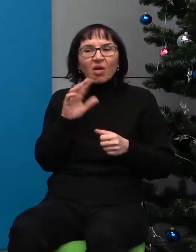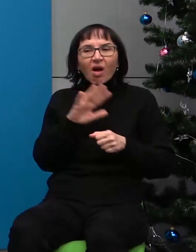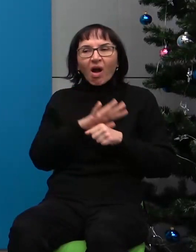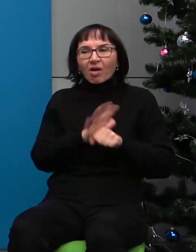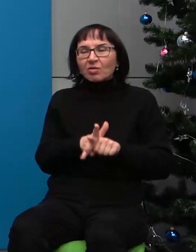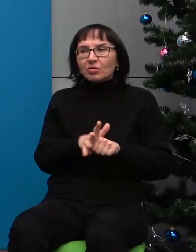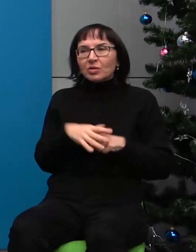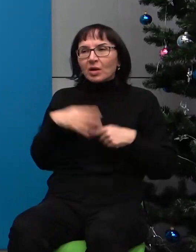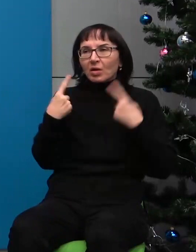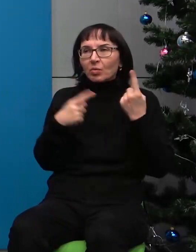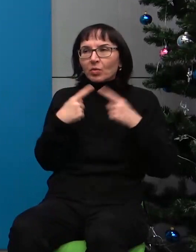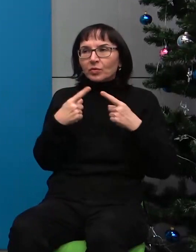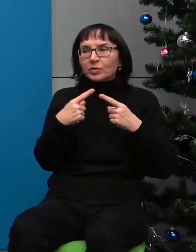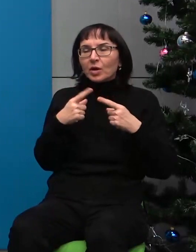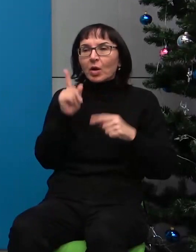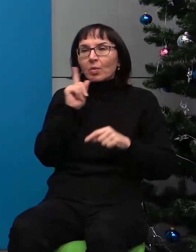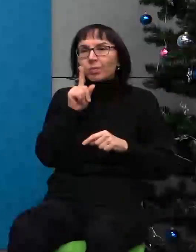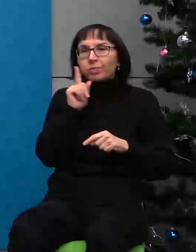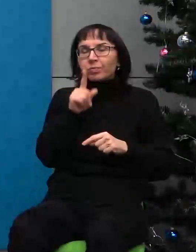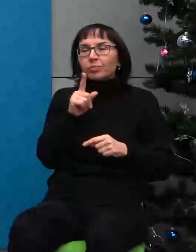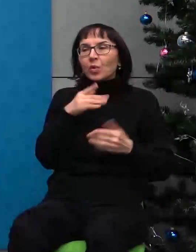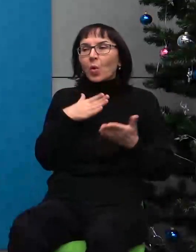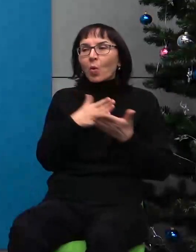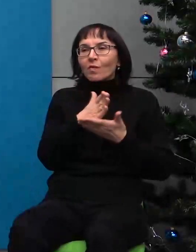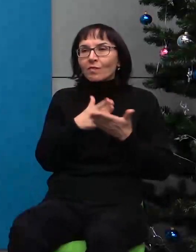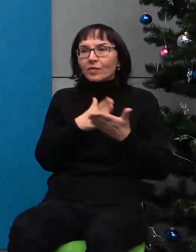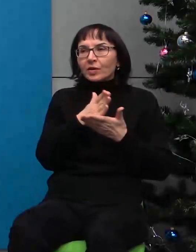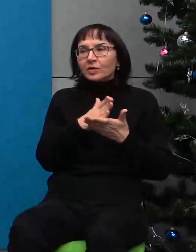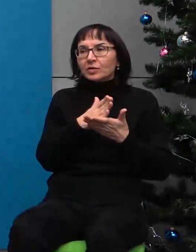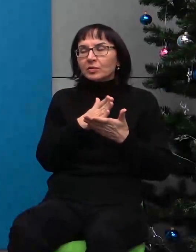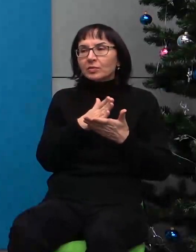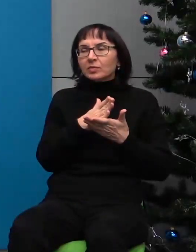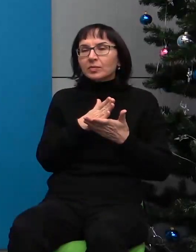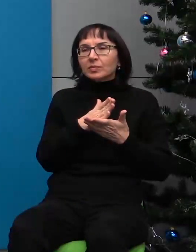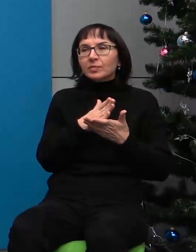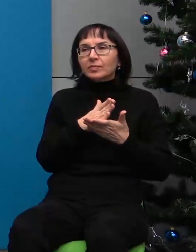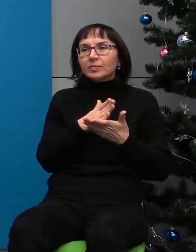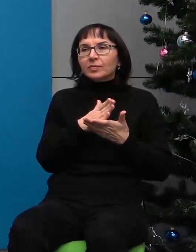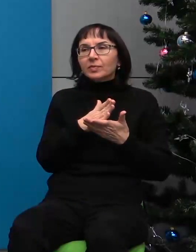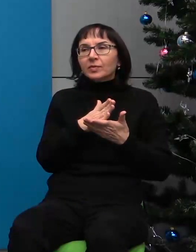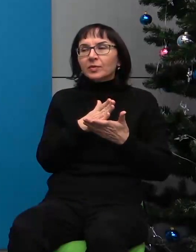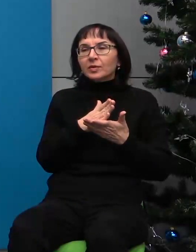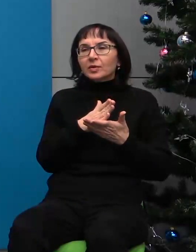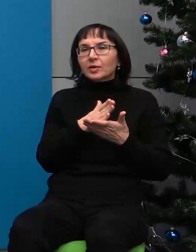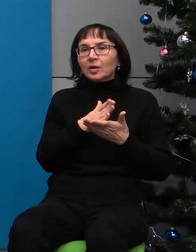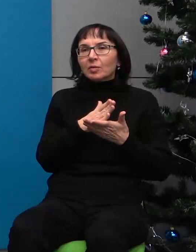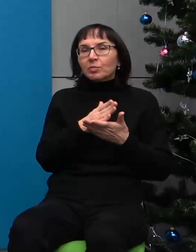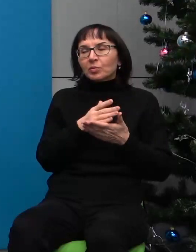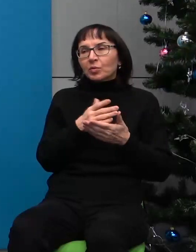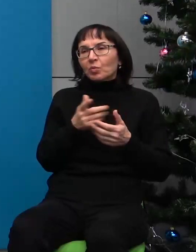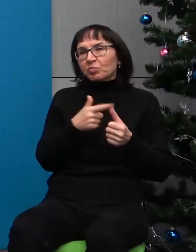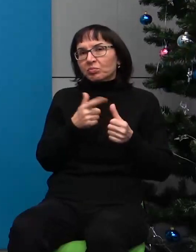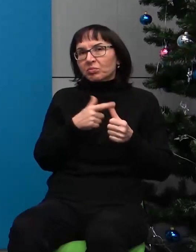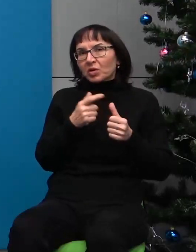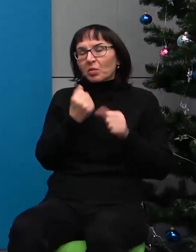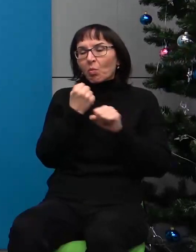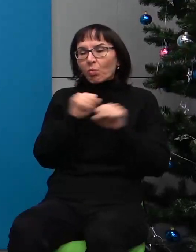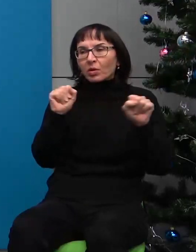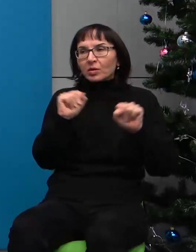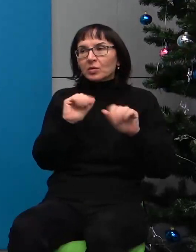i on w to uwierzył. I to jest wszystko, co wiem o tym chłopcu. On jest jednym z bohaterów tej książki.